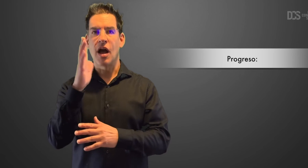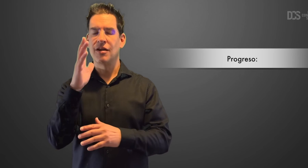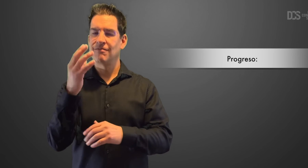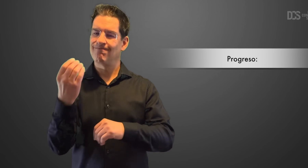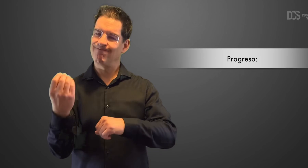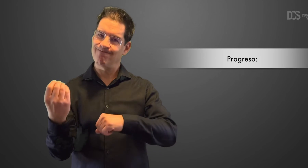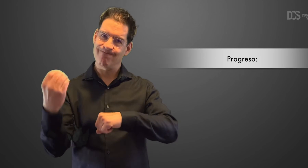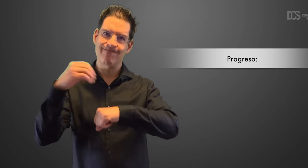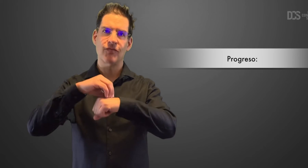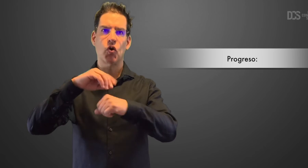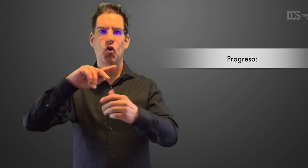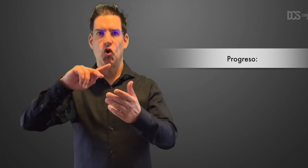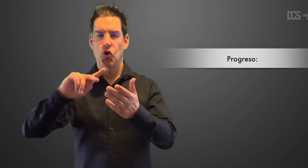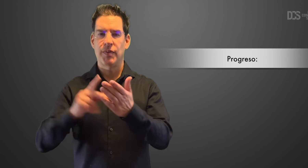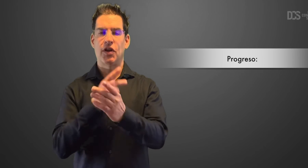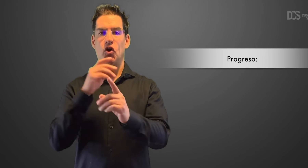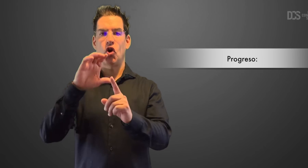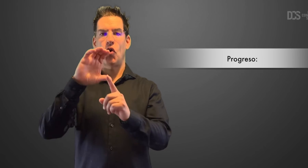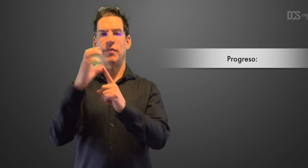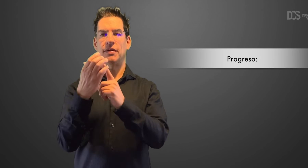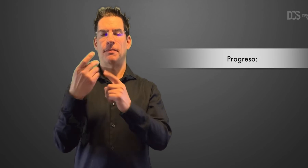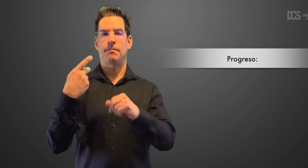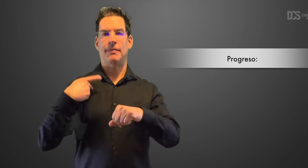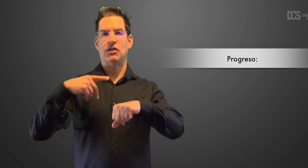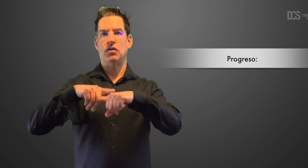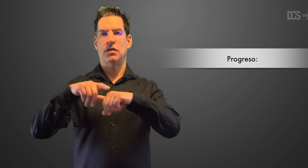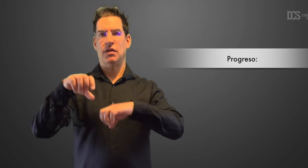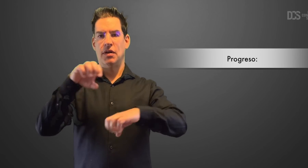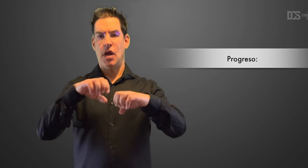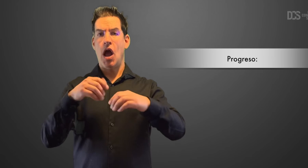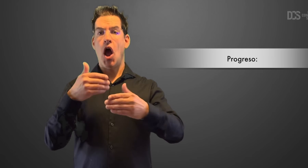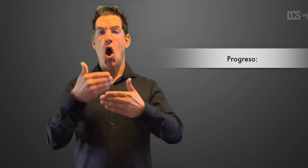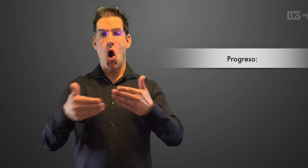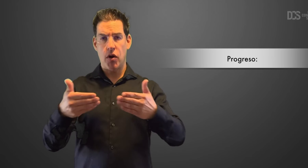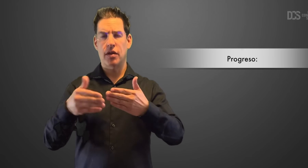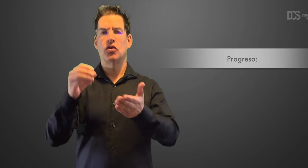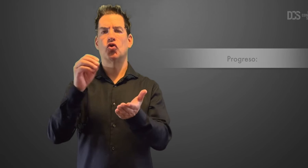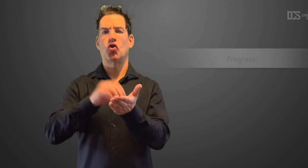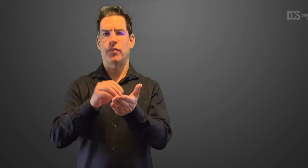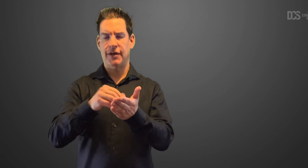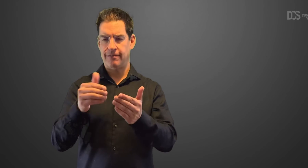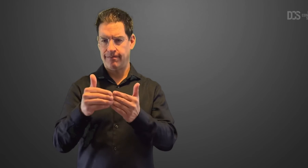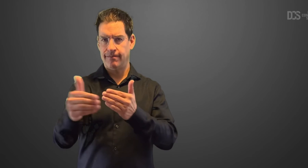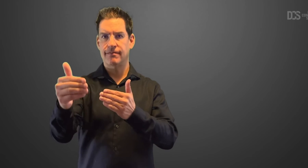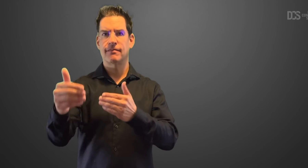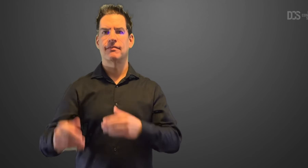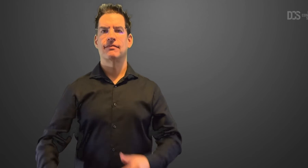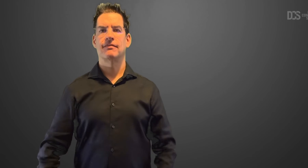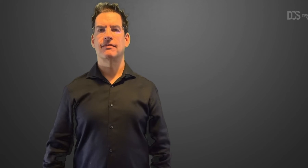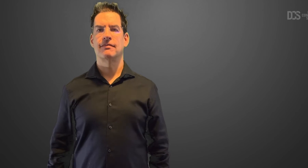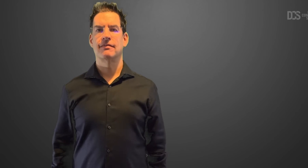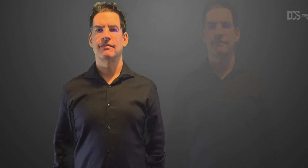Se restableció el comité de personal, actualmente activo.